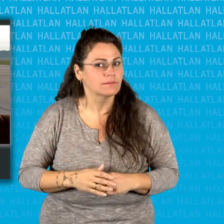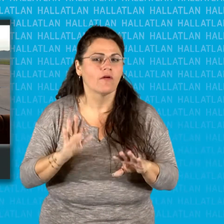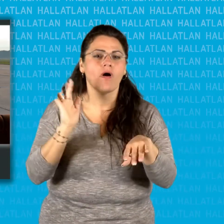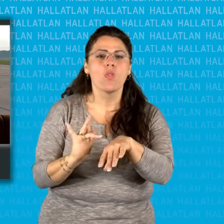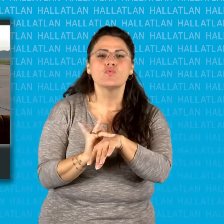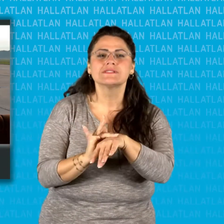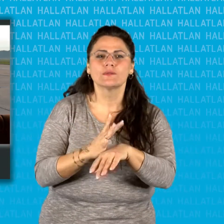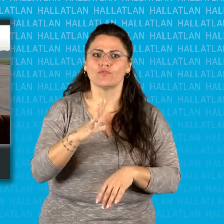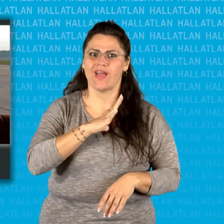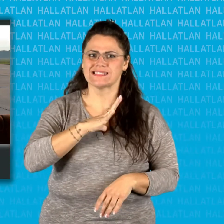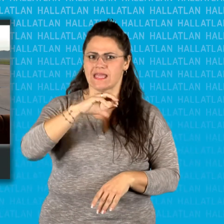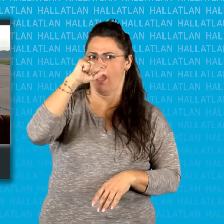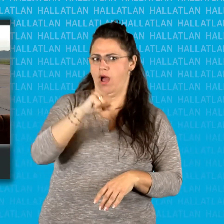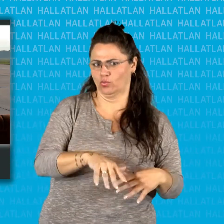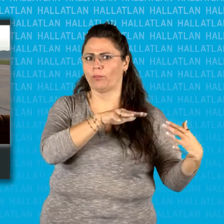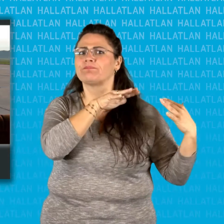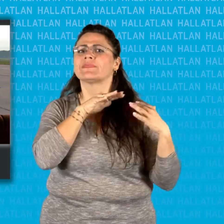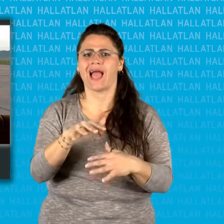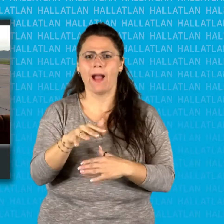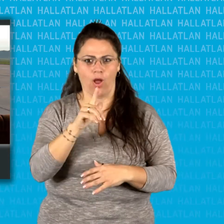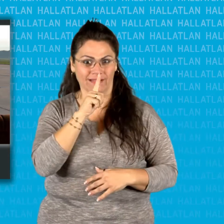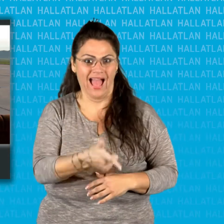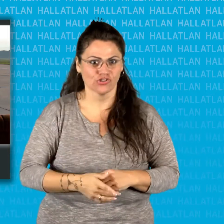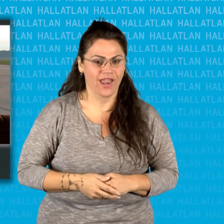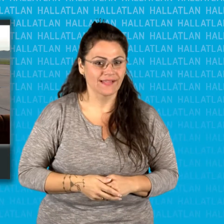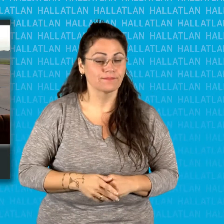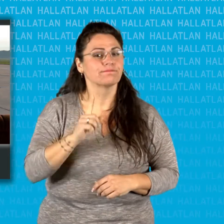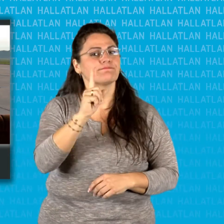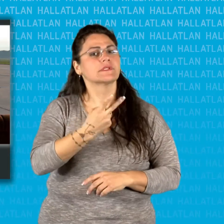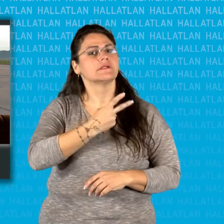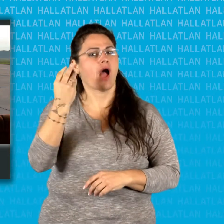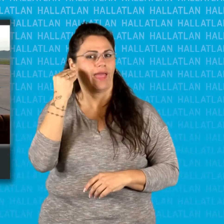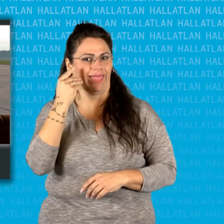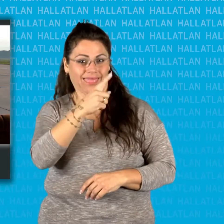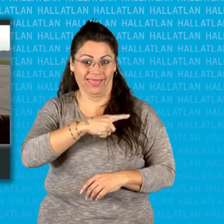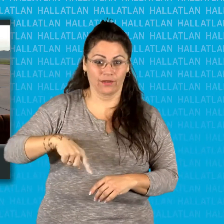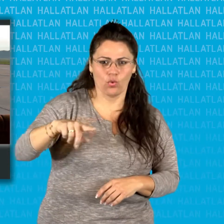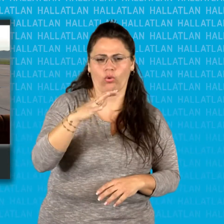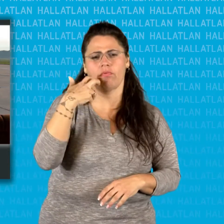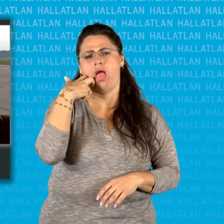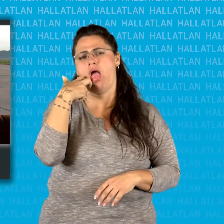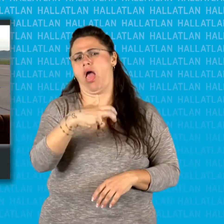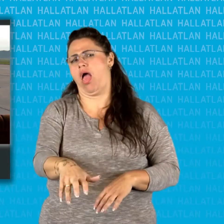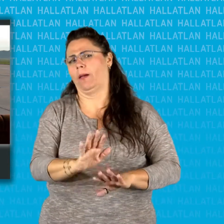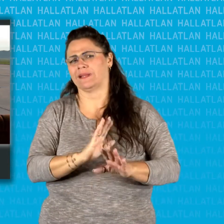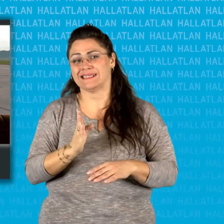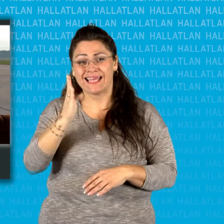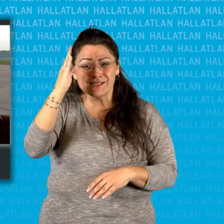mivel arra utal, hogy valós a veszélye egy nukleáris válaszcsapásnak. A szakértők kételkednek ugyan abban,